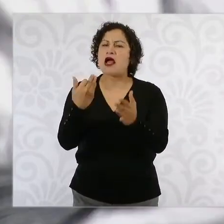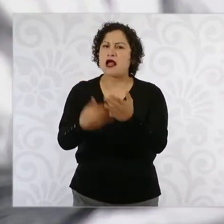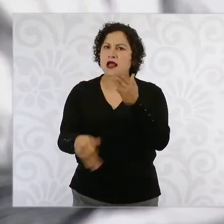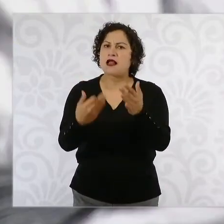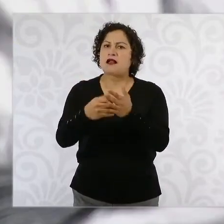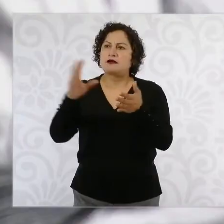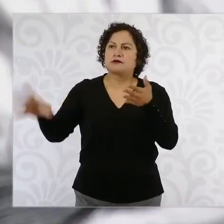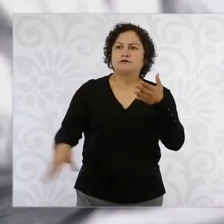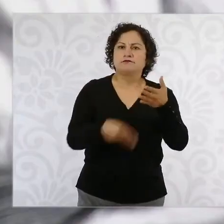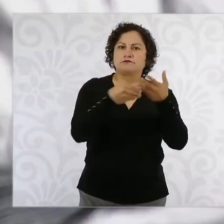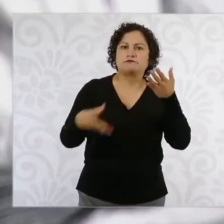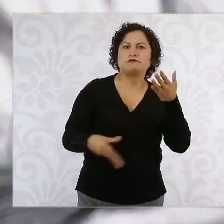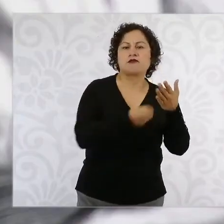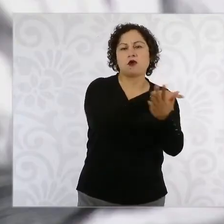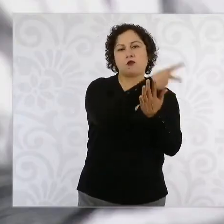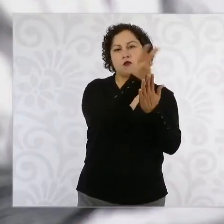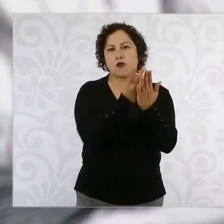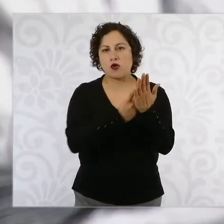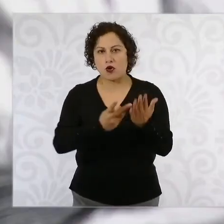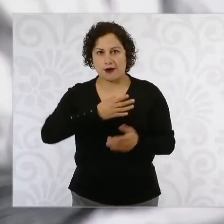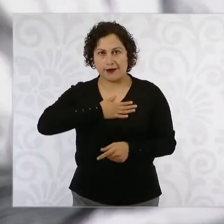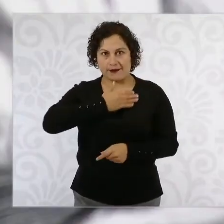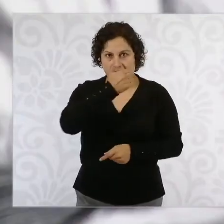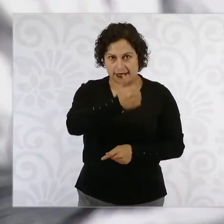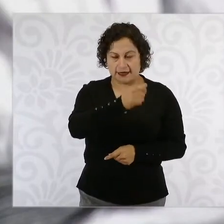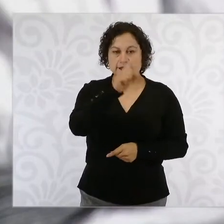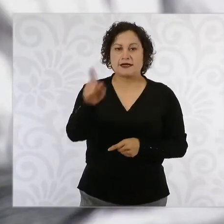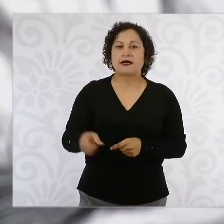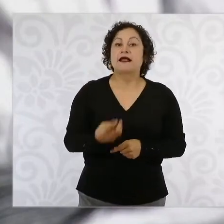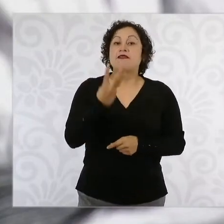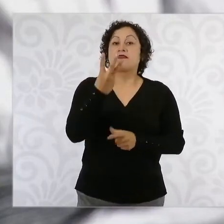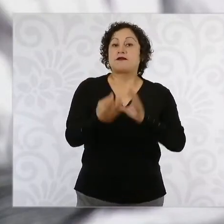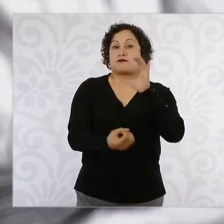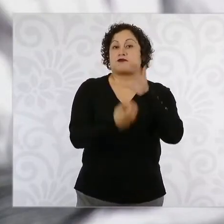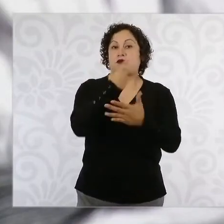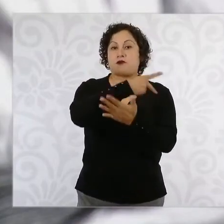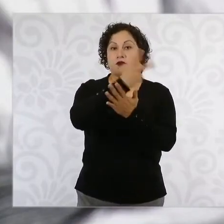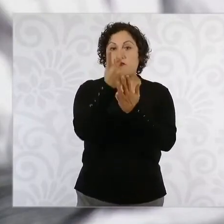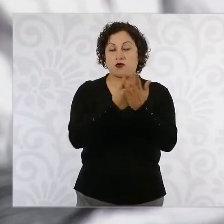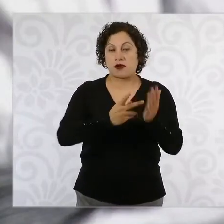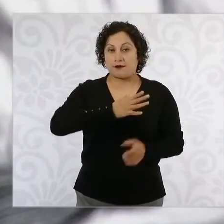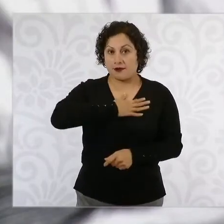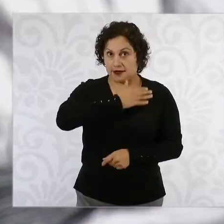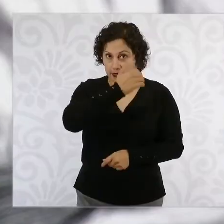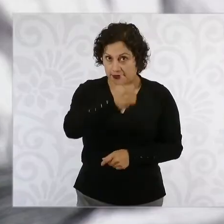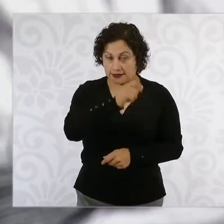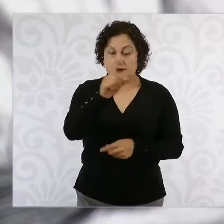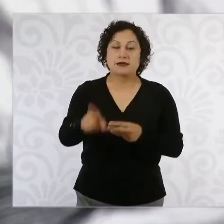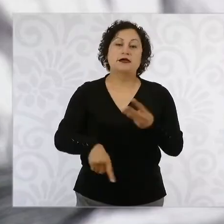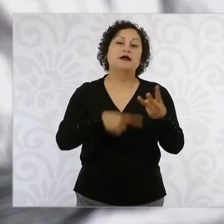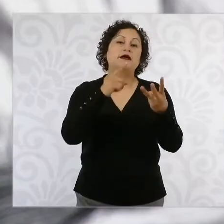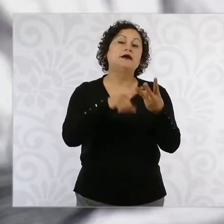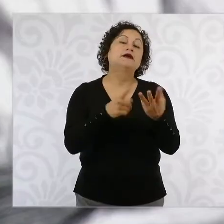Obrador los tres nuevos programas de bienestar que estamos impulsando el fortalecimiento del